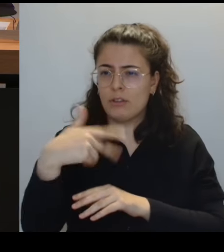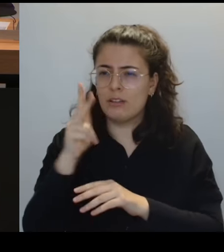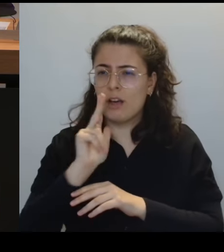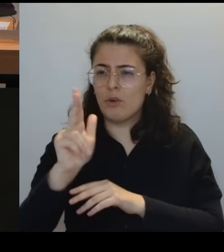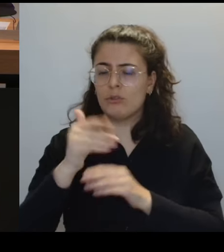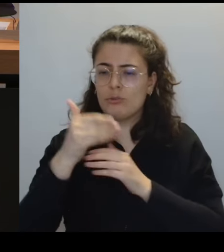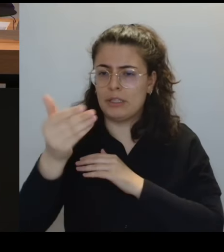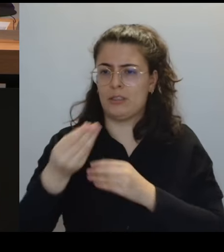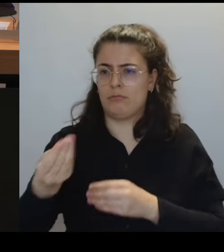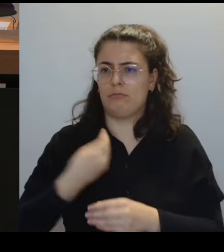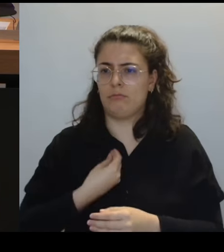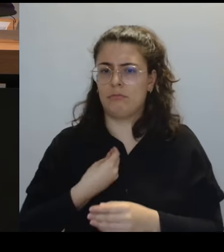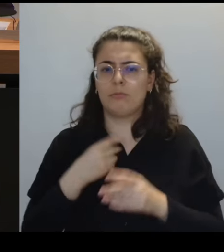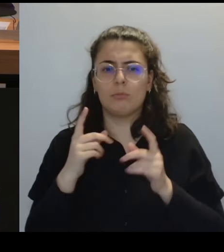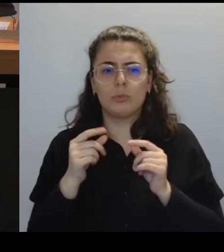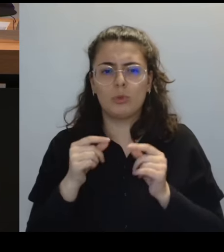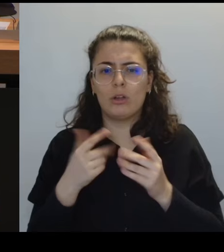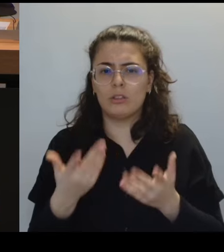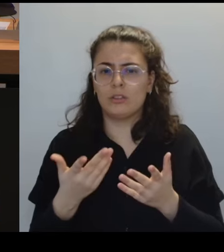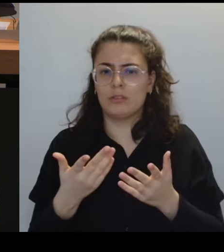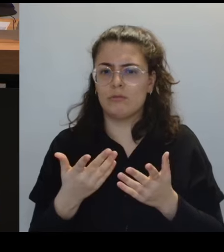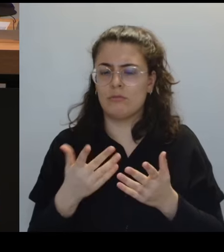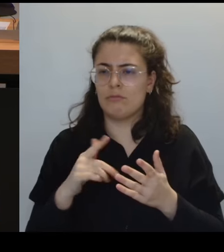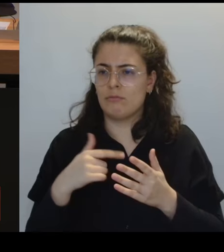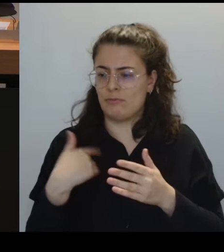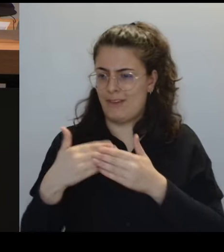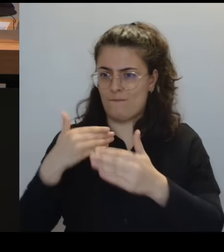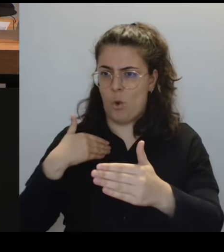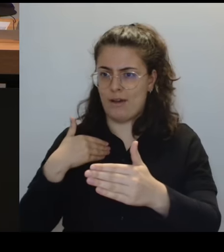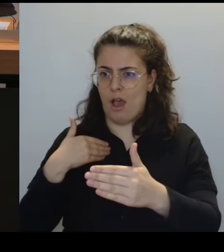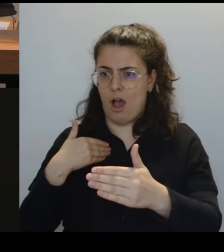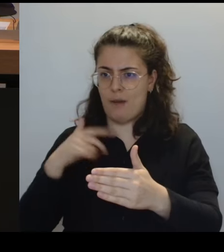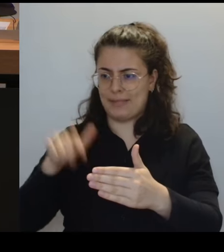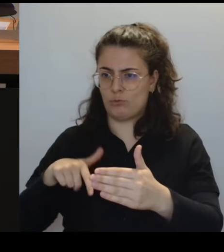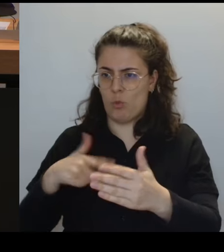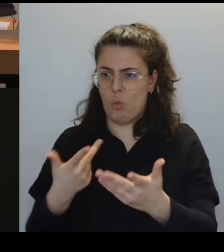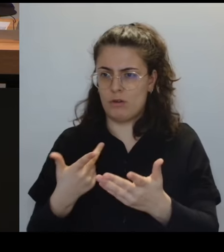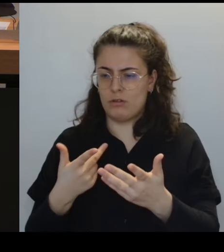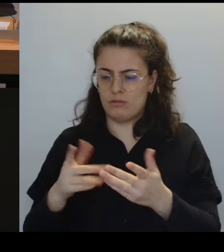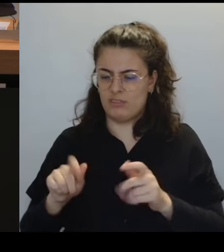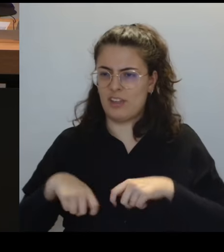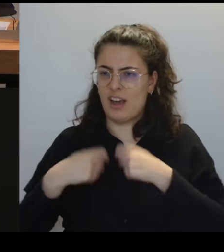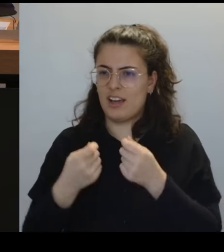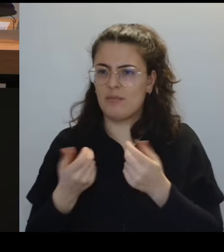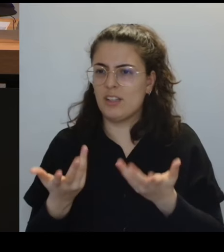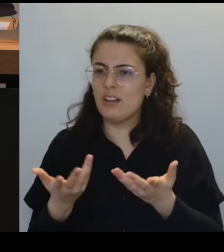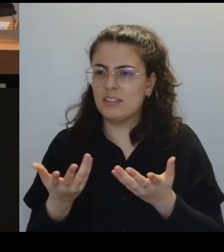des alten Vorgängersenats dar und einen Vertrauensvorschuss und einen Glauben daran, dass der neue Senat die Probleme endlich